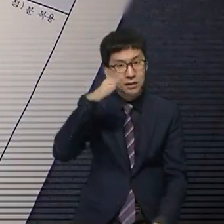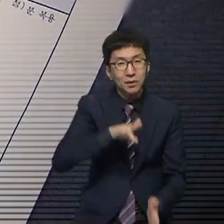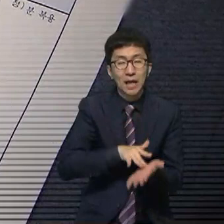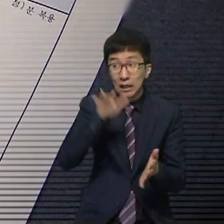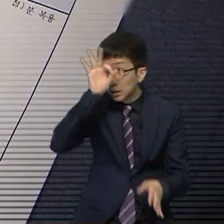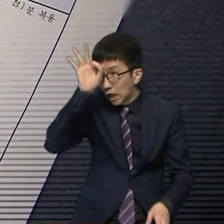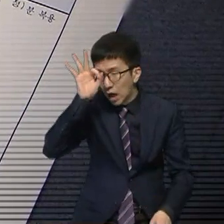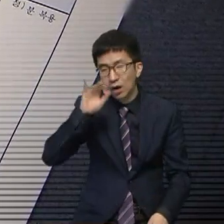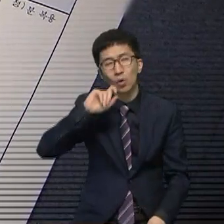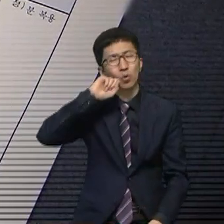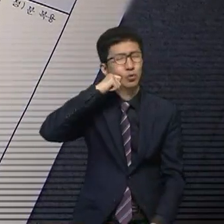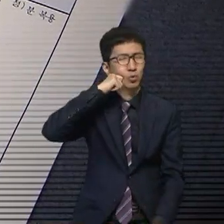생각이었지만 약 구하기는 쉽지 않았습니다.